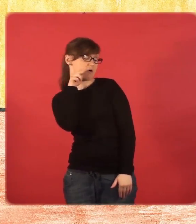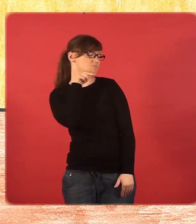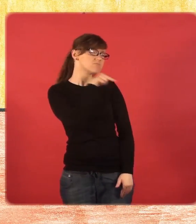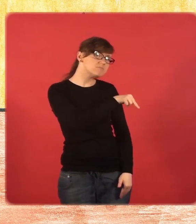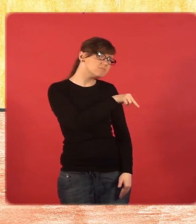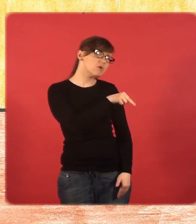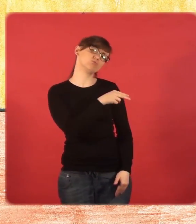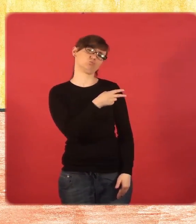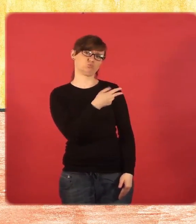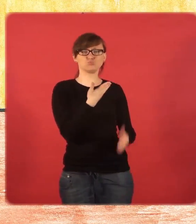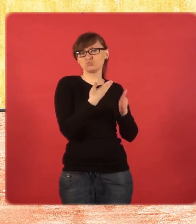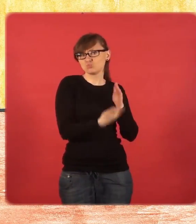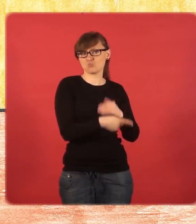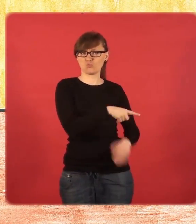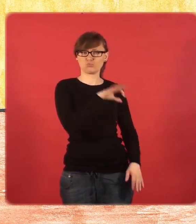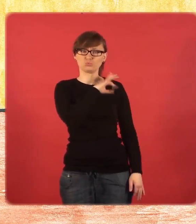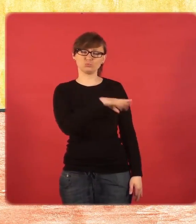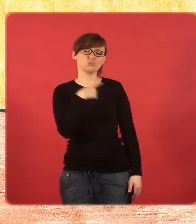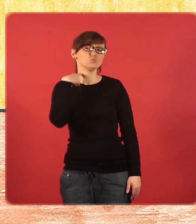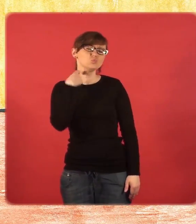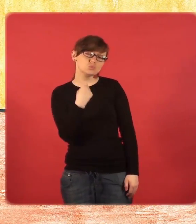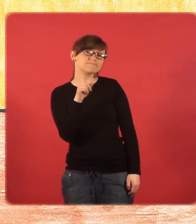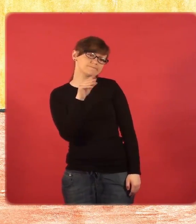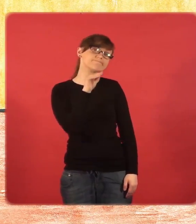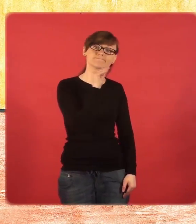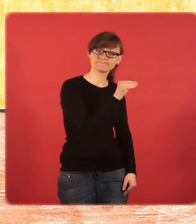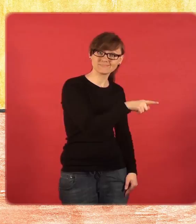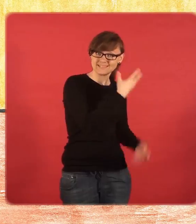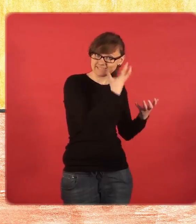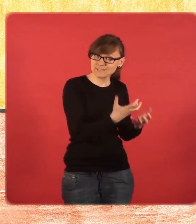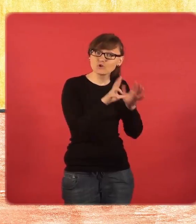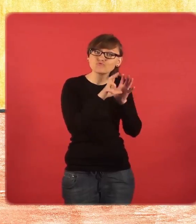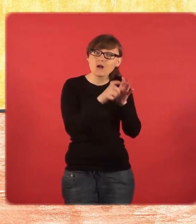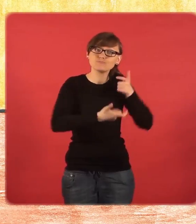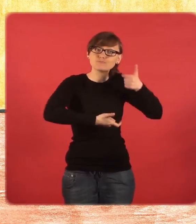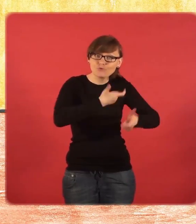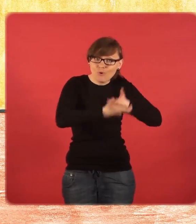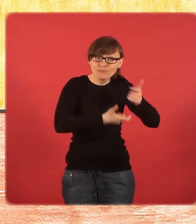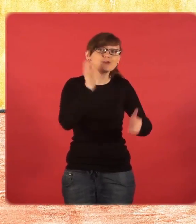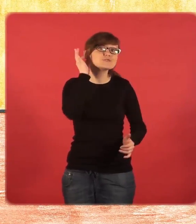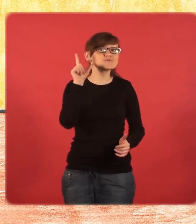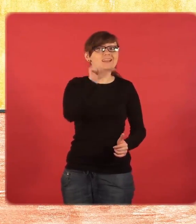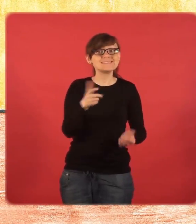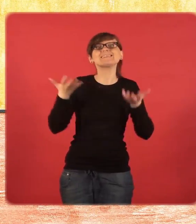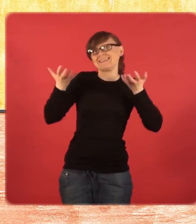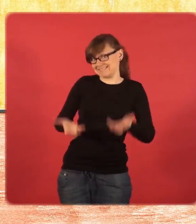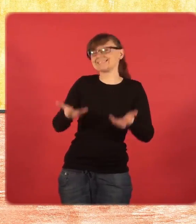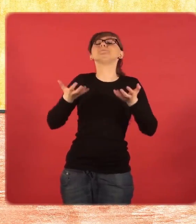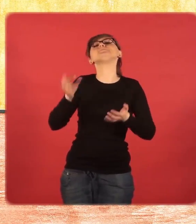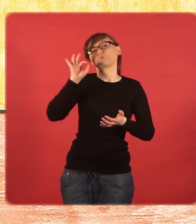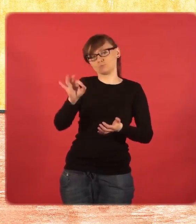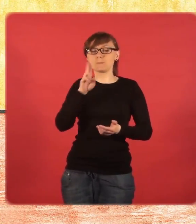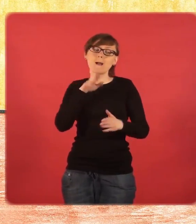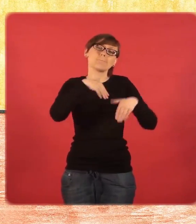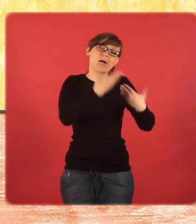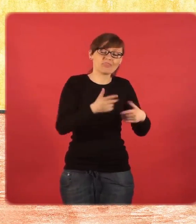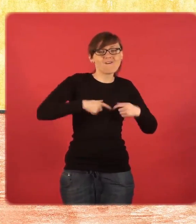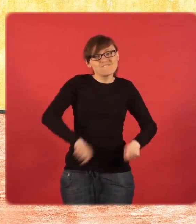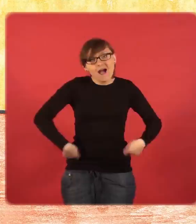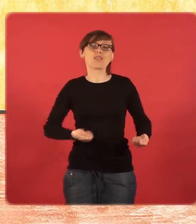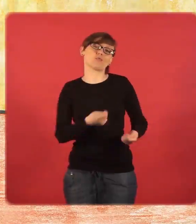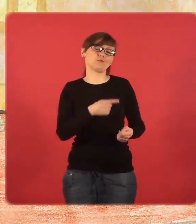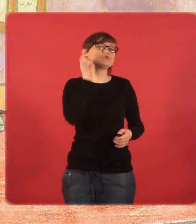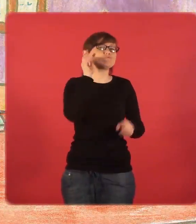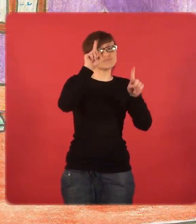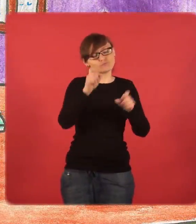Dziewczynce bardzo się nudziło. Mama zaproponował jej żeby córka upiekła placek. Lisie bardzo spodobał się pomysł.